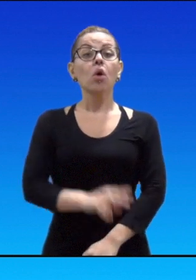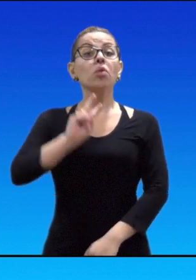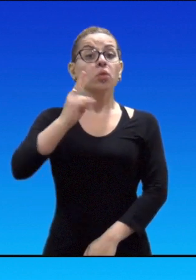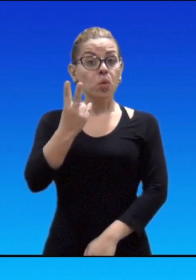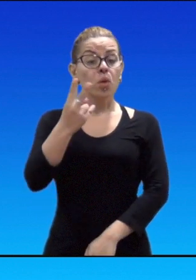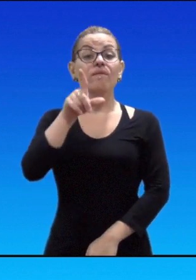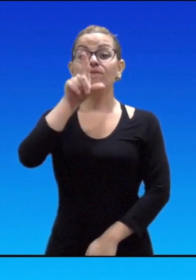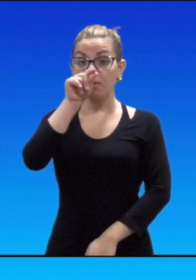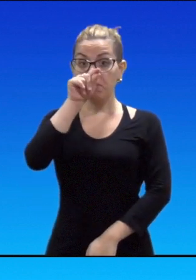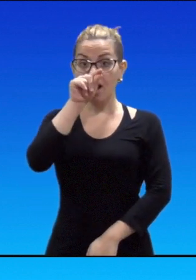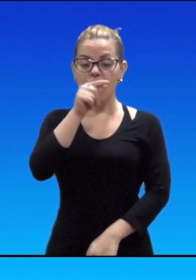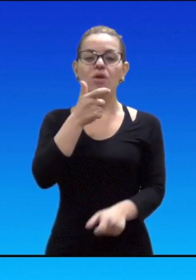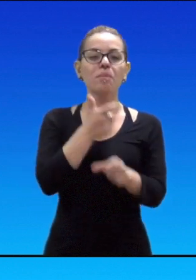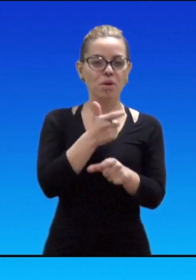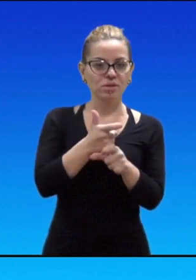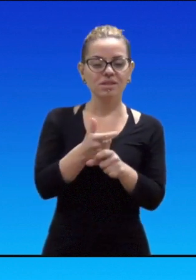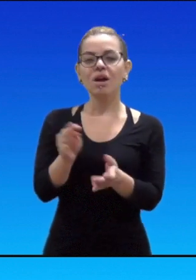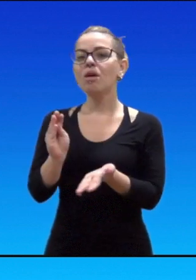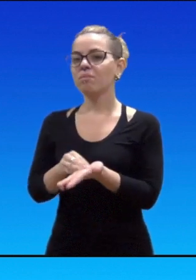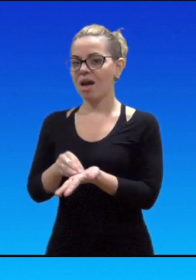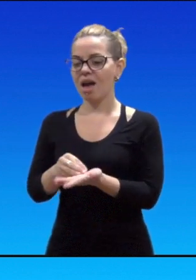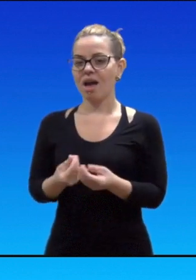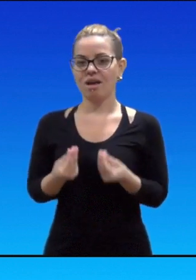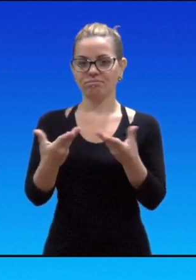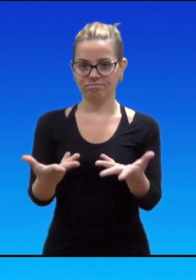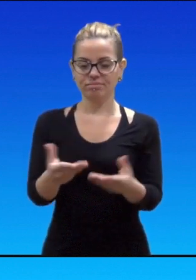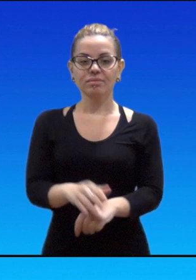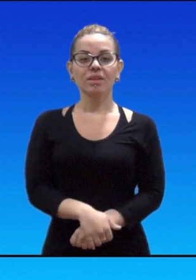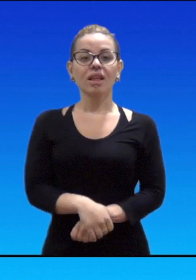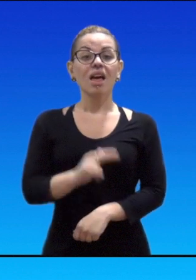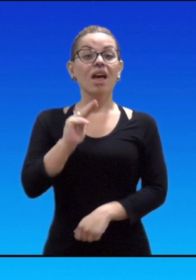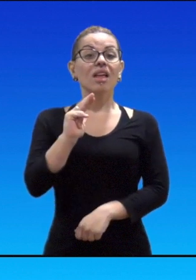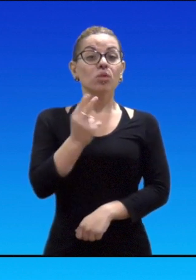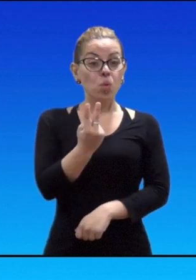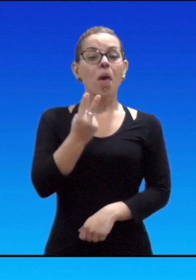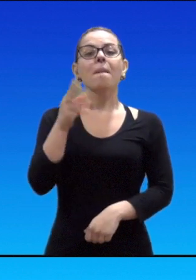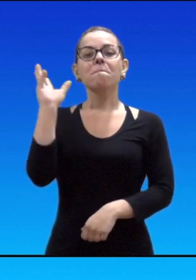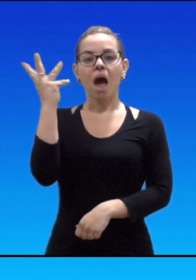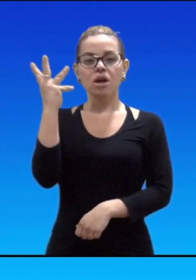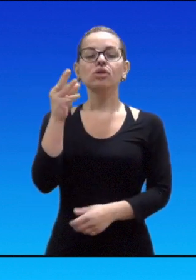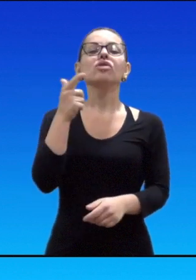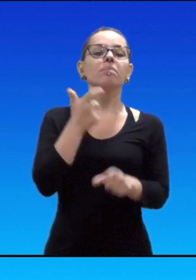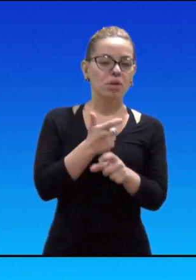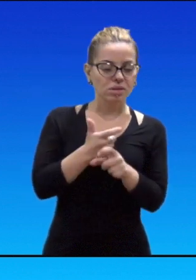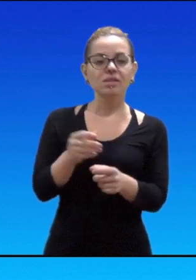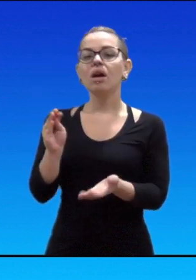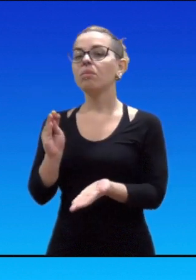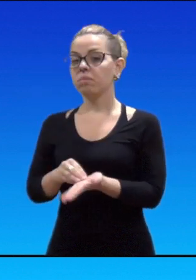2 Febbraio Poste e Banche; 2 Marzo Poste e Banche;